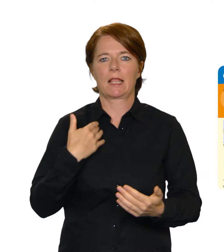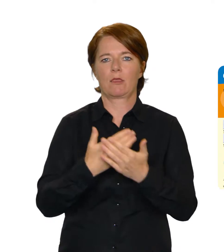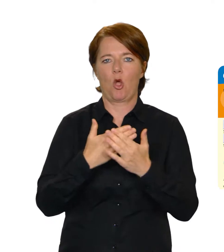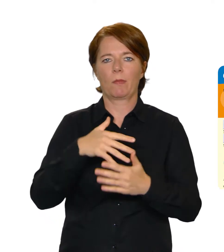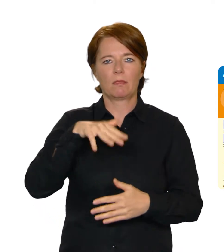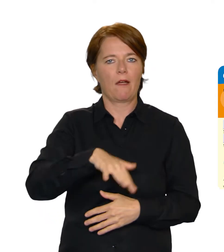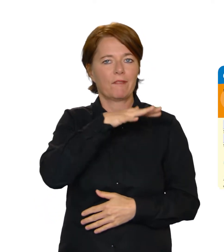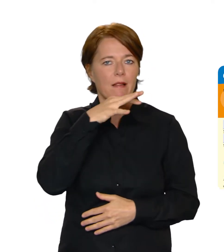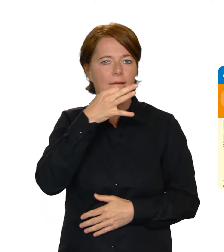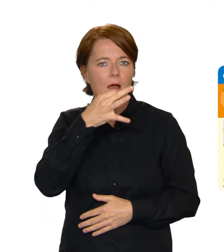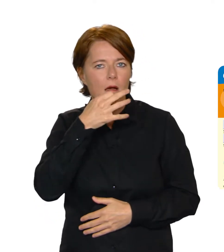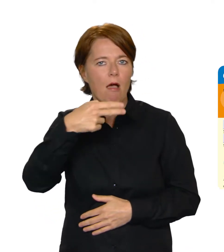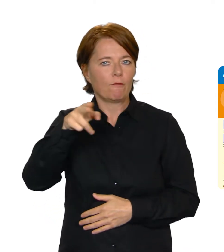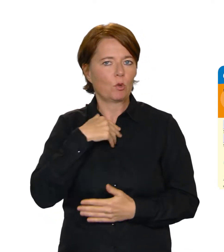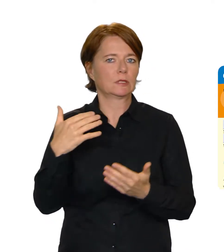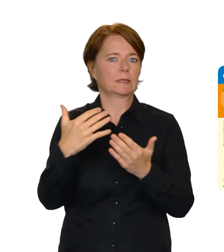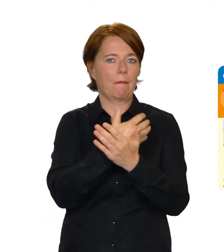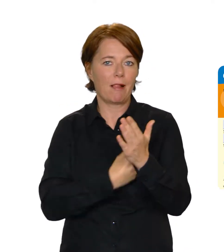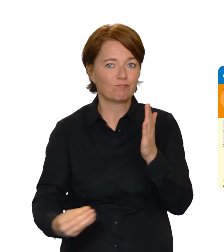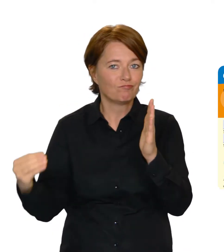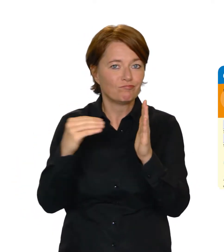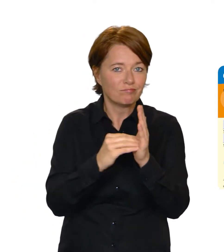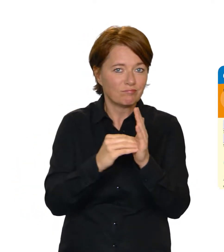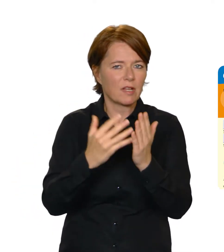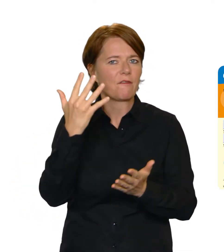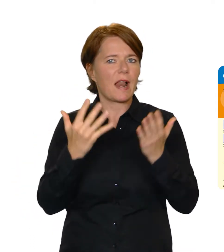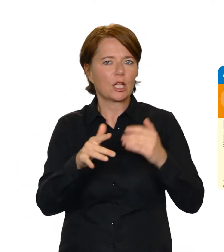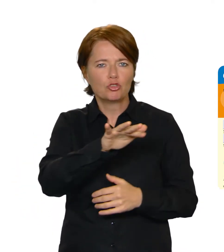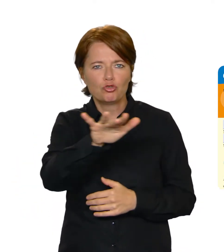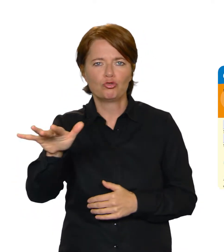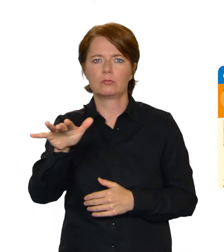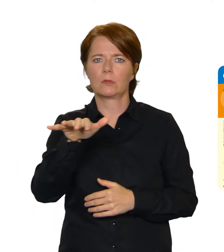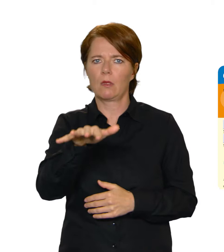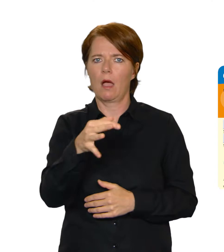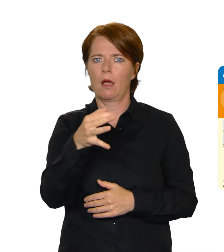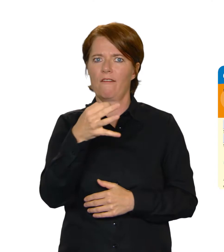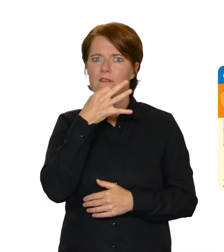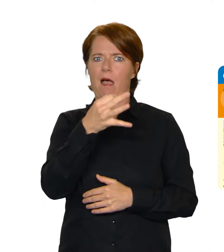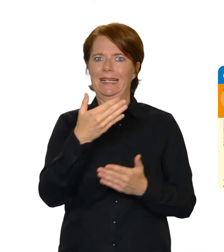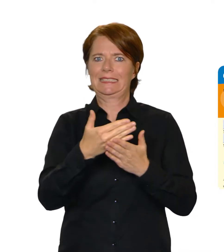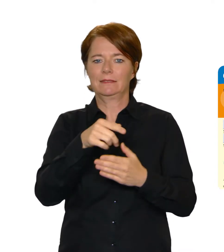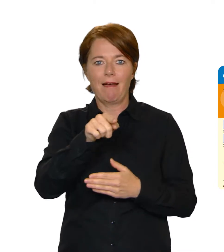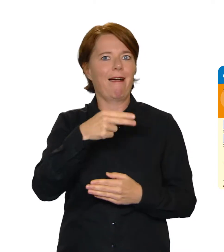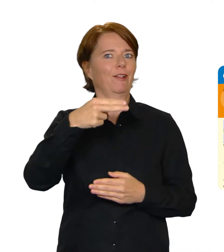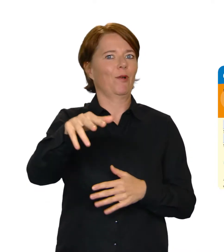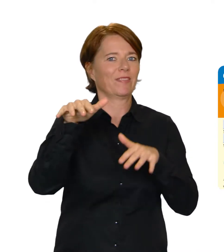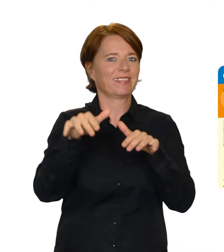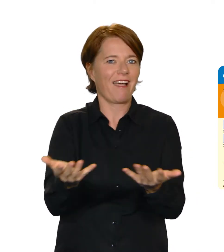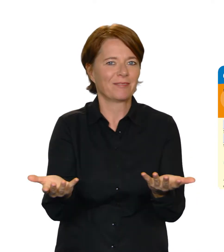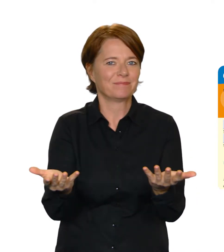Darum haben wir hier Fragen und Antworten gesammelt. Vielleicht ist ja eine Frage dabei, die Sie sich auch schon überlegt haben. Jetzt können Sie sich hier die